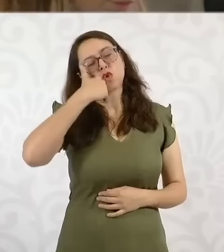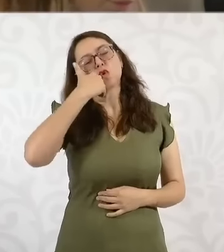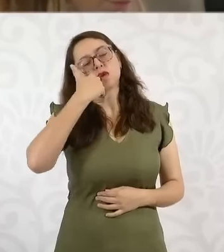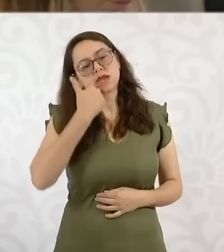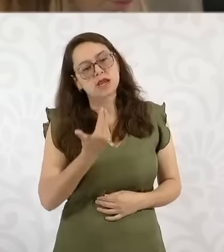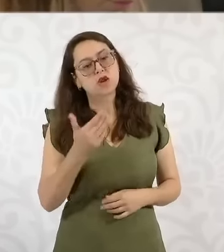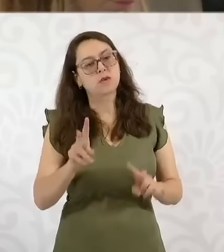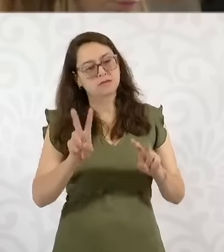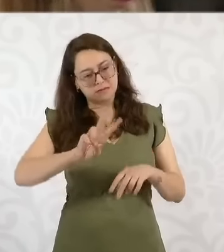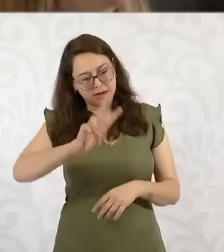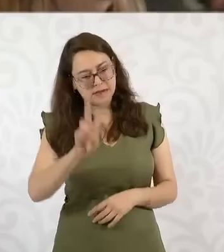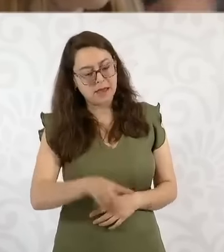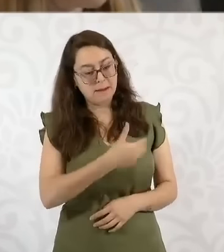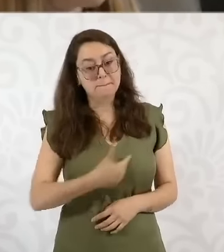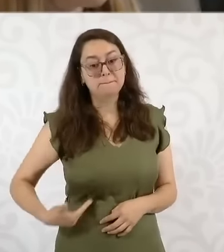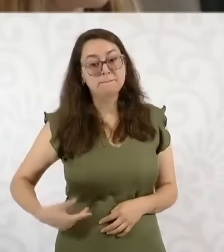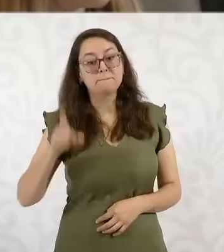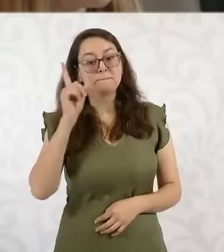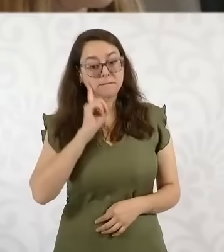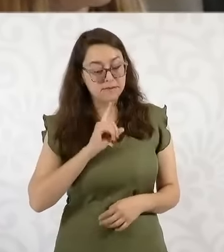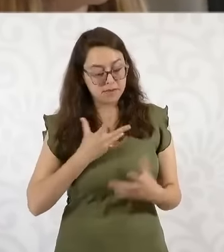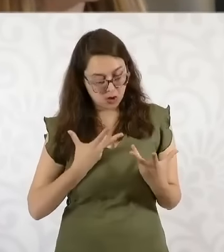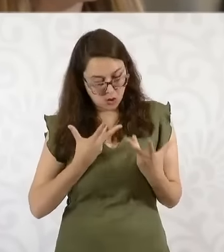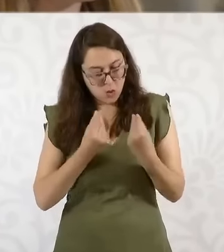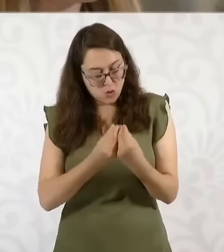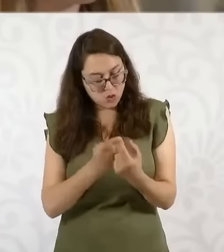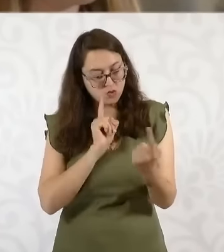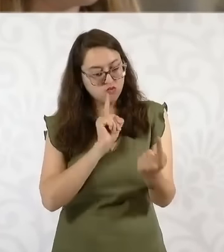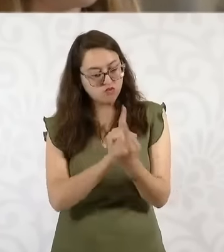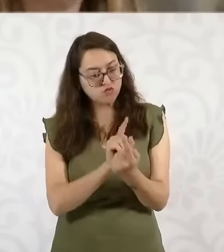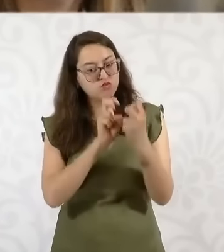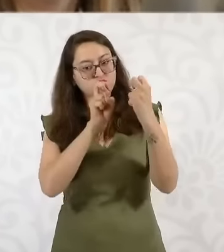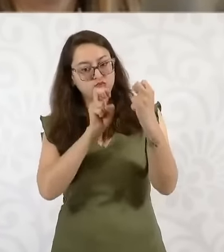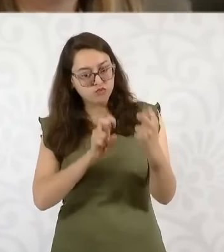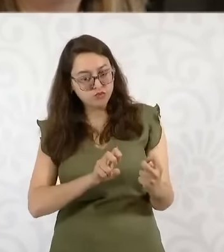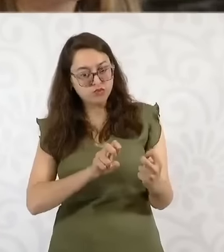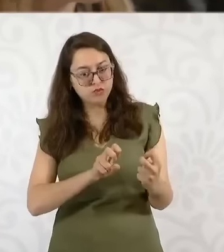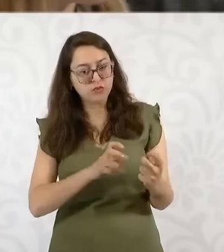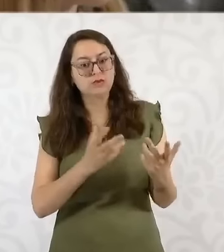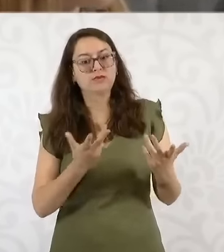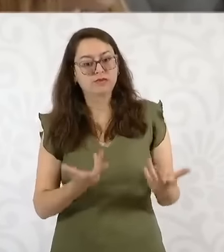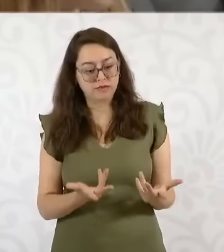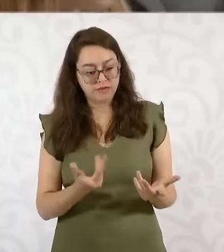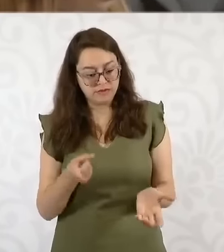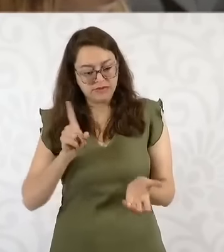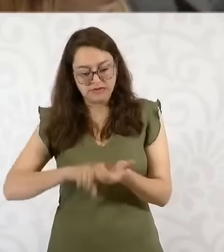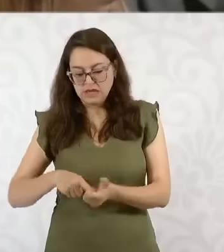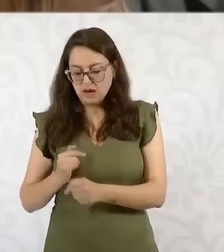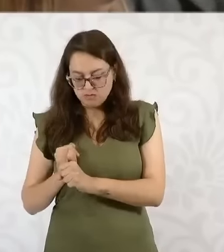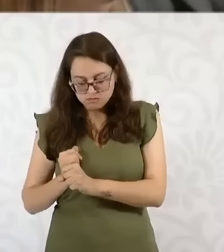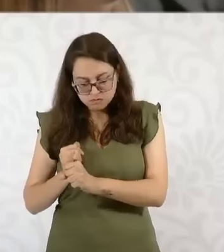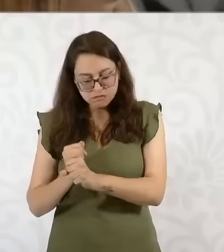sentarme con la presidenta Claudia Shainbom y contarle qué hay en la investigación,